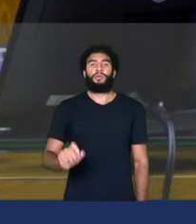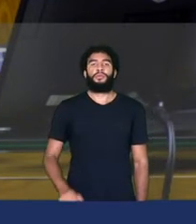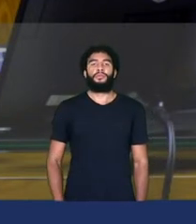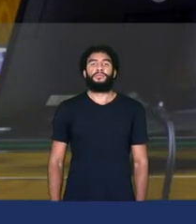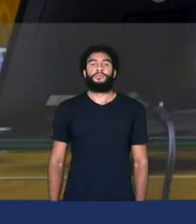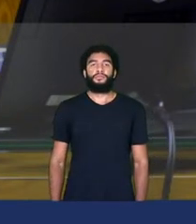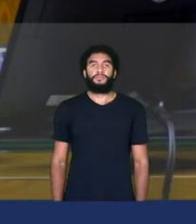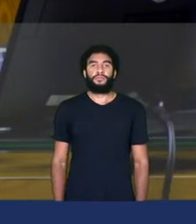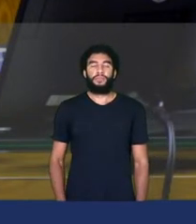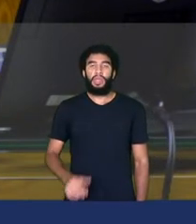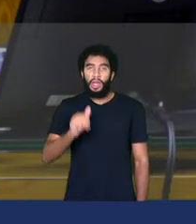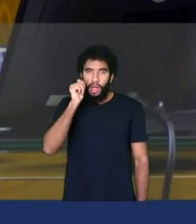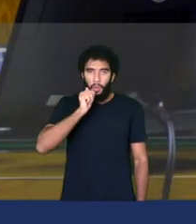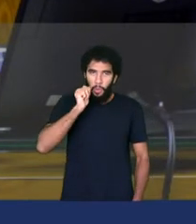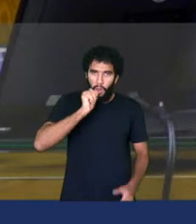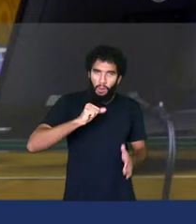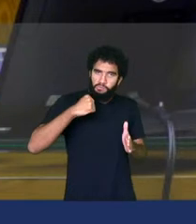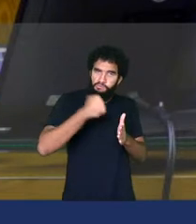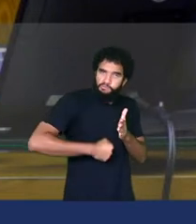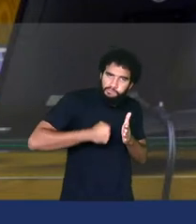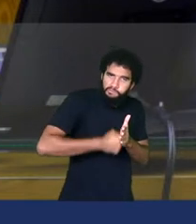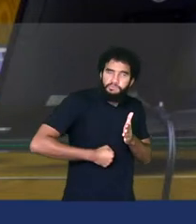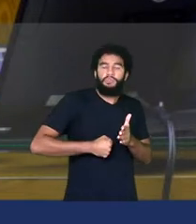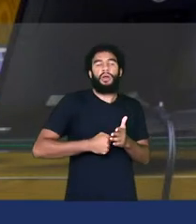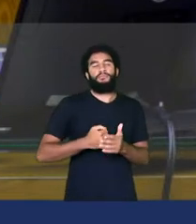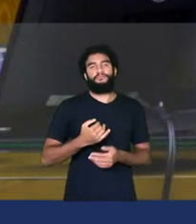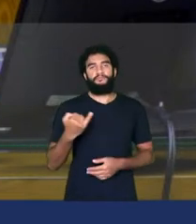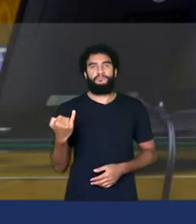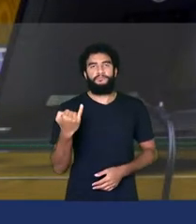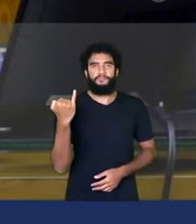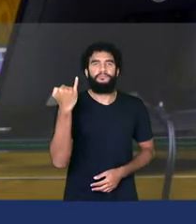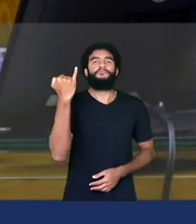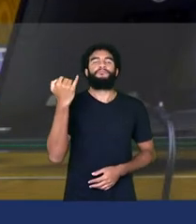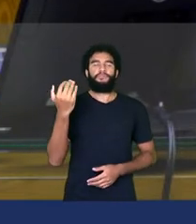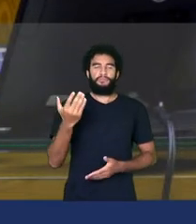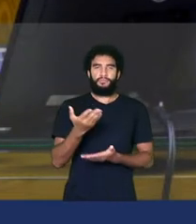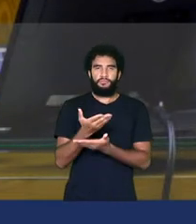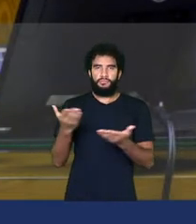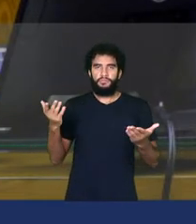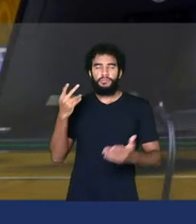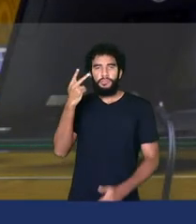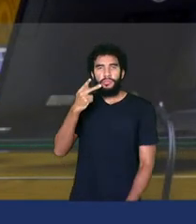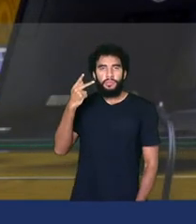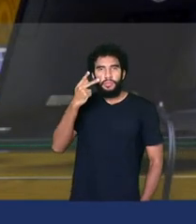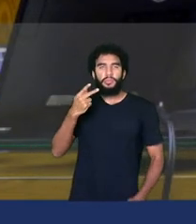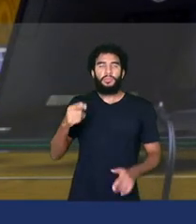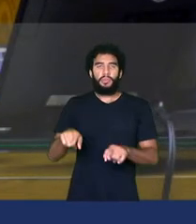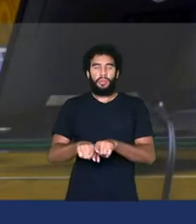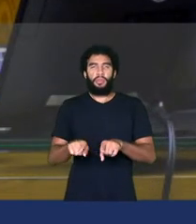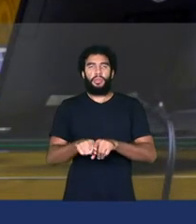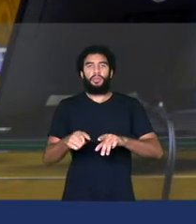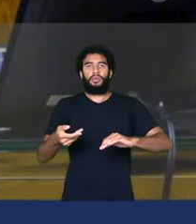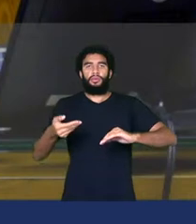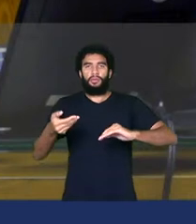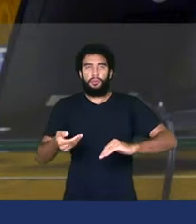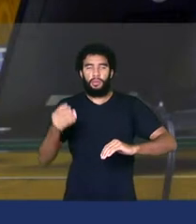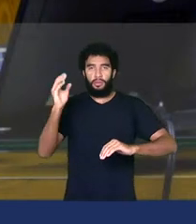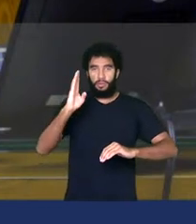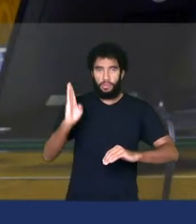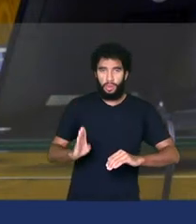VOSSA EXCELÊNCIA QUANDO USA A TRIBUNA, FALA DO CORAÇÃO E MOSTRA AO BRASIL QUE A LUTA DA MULHER É UMA LUTA NECESSÁRIA AO PARLAMENTO BRASILEIRO E A TODOS OS ORGANISMOS QUE